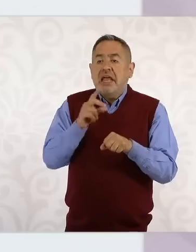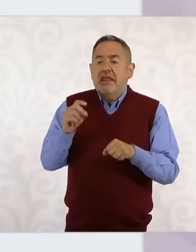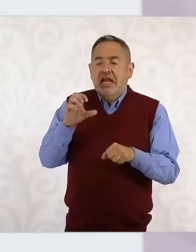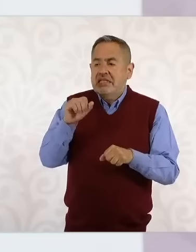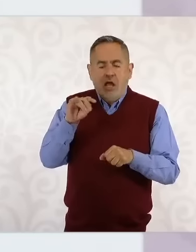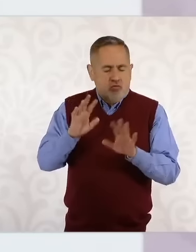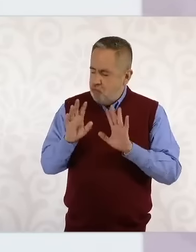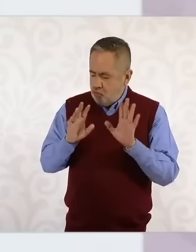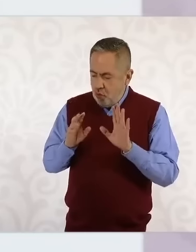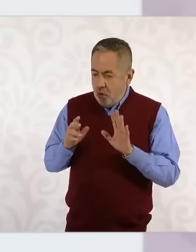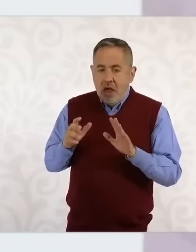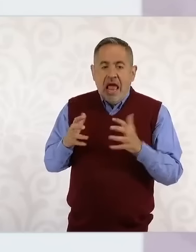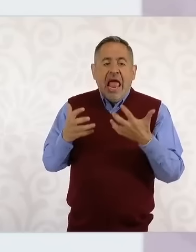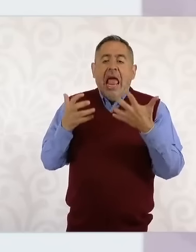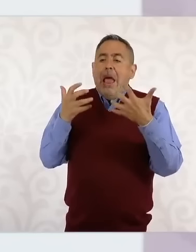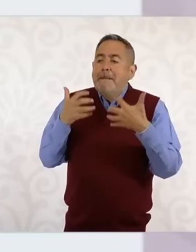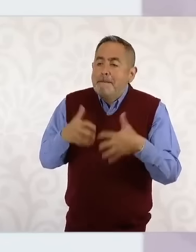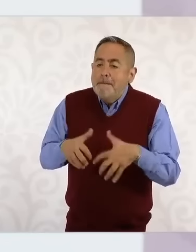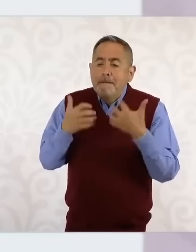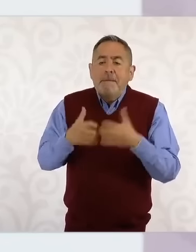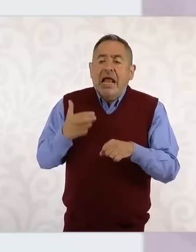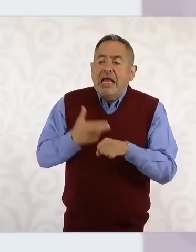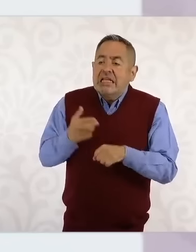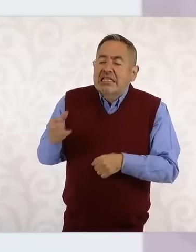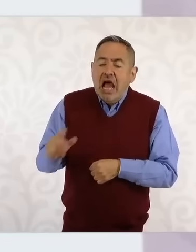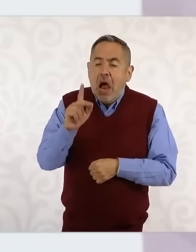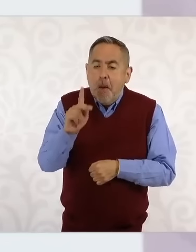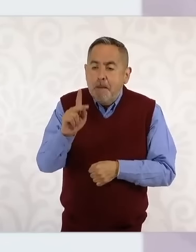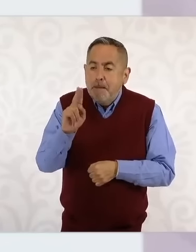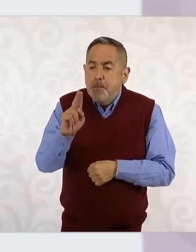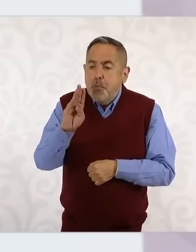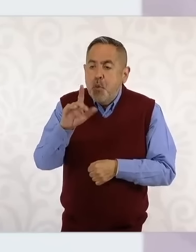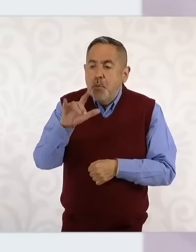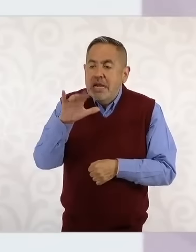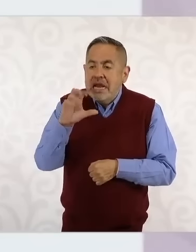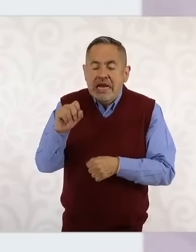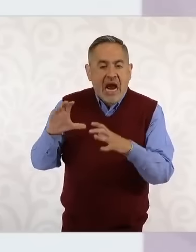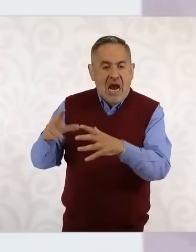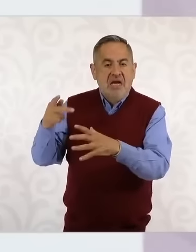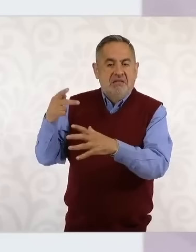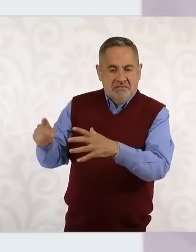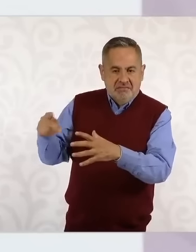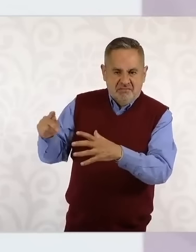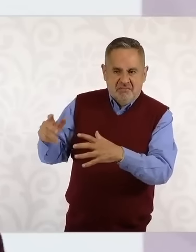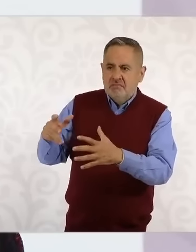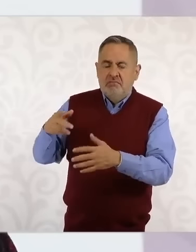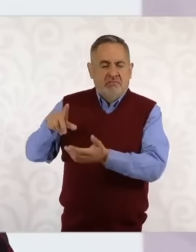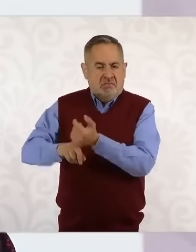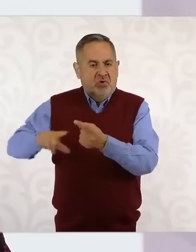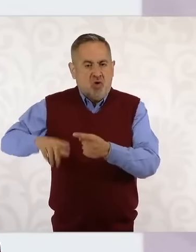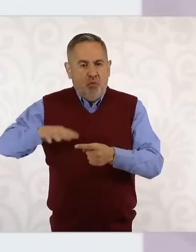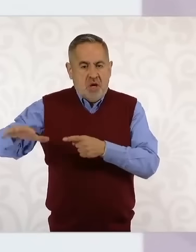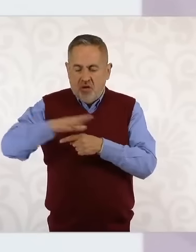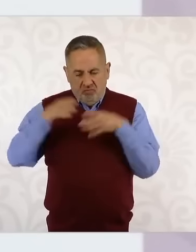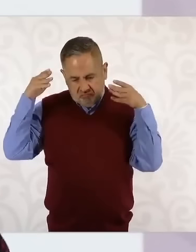nuevamente empresa pública, no porque no queramos que sea productiva, sino porque tiene un sentido